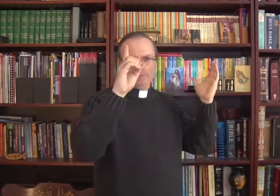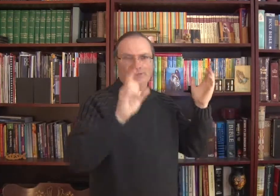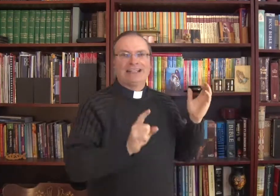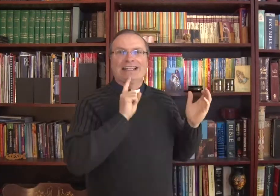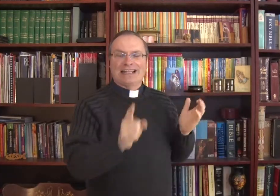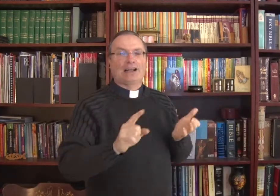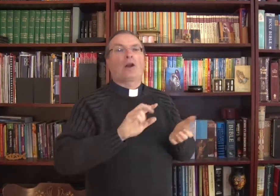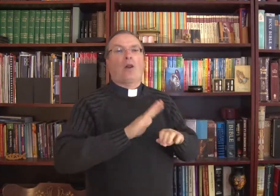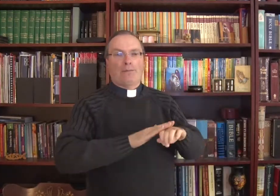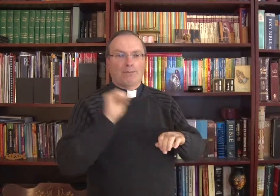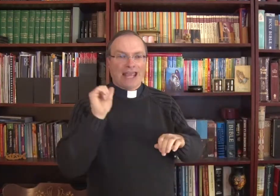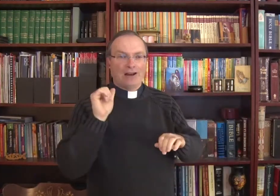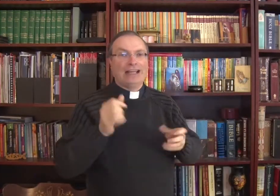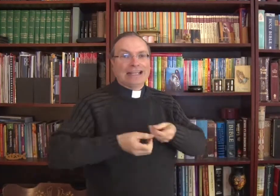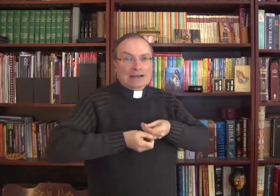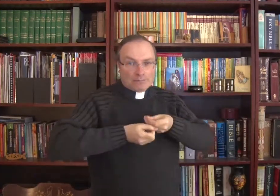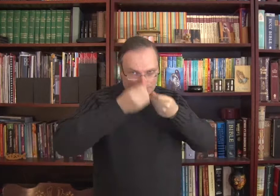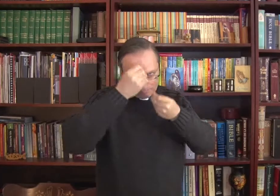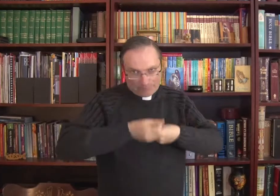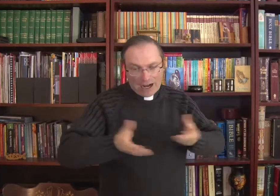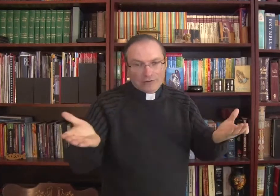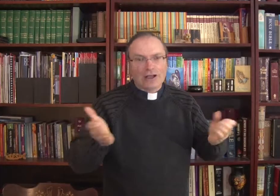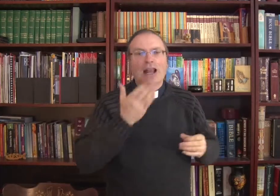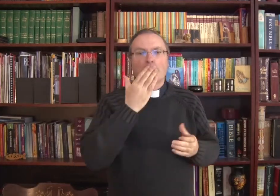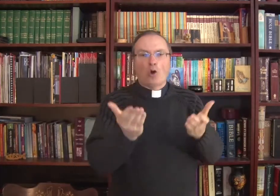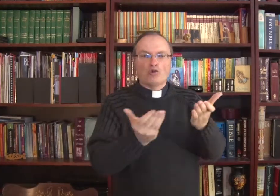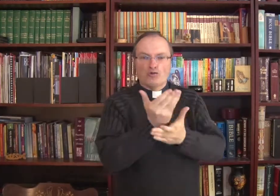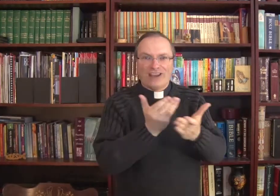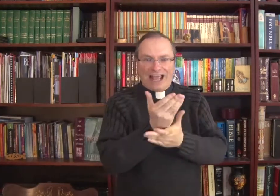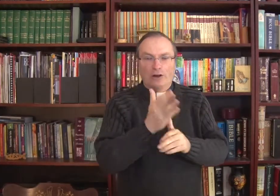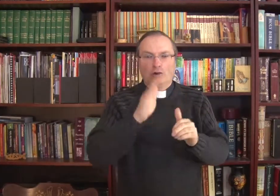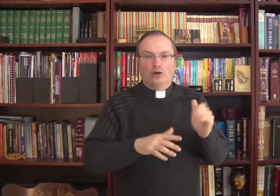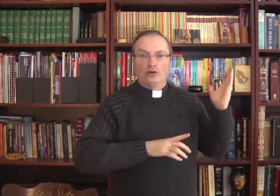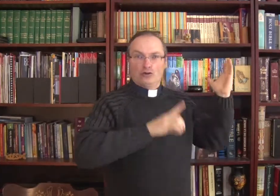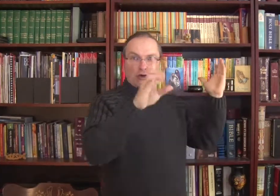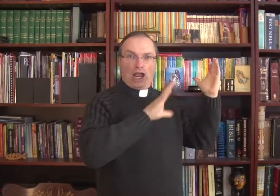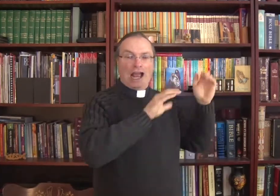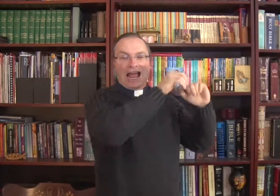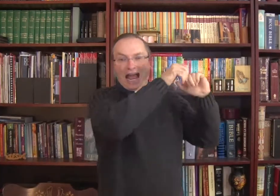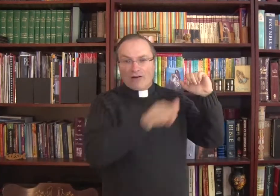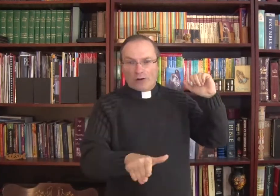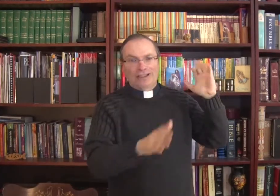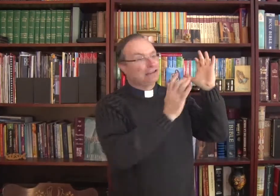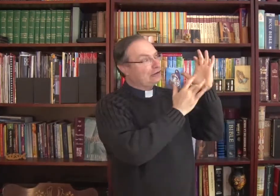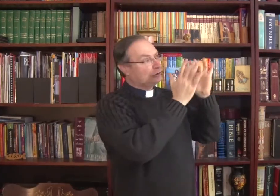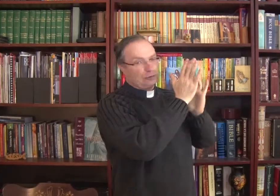C’est ce qu’on appelle répandre la bonne nouvelle que Dieu a envoyé Jésus